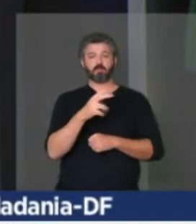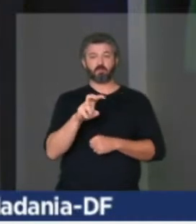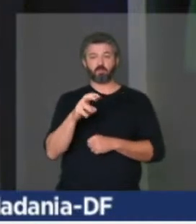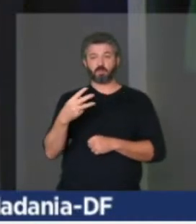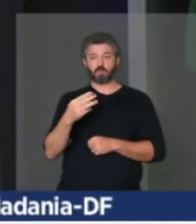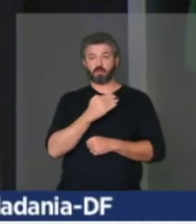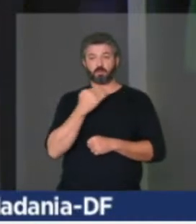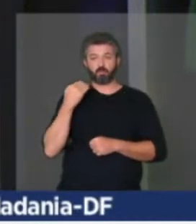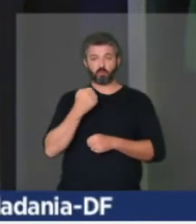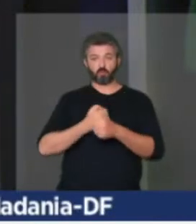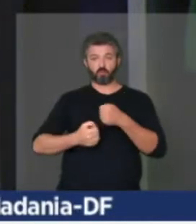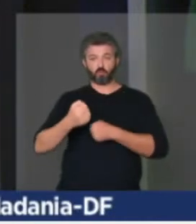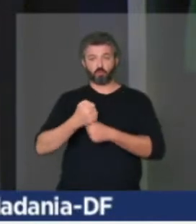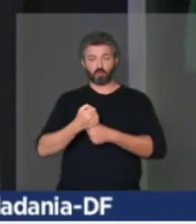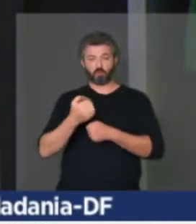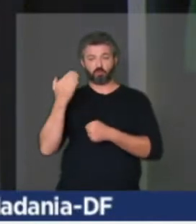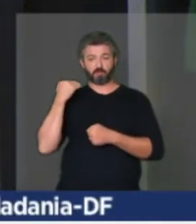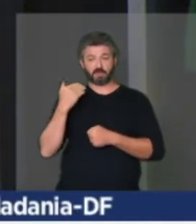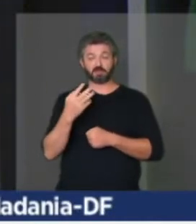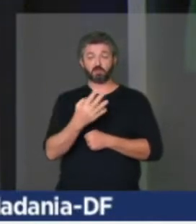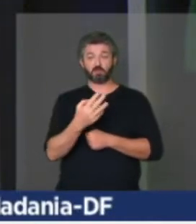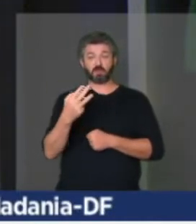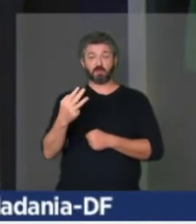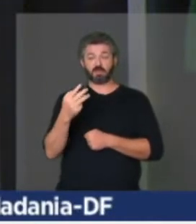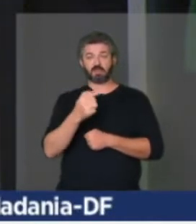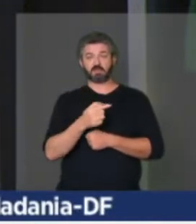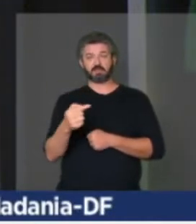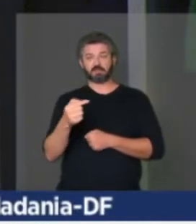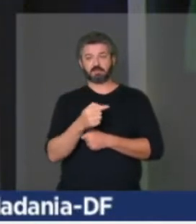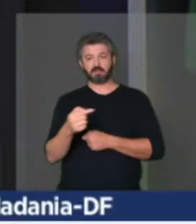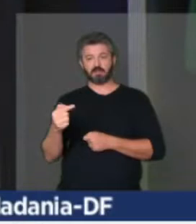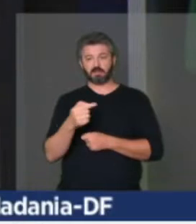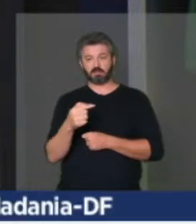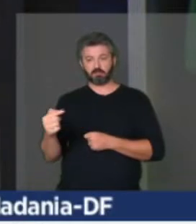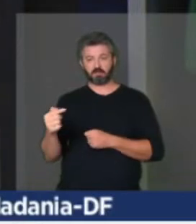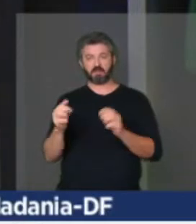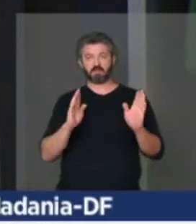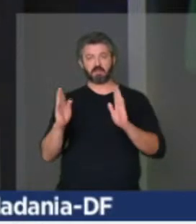NO ANO PASSADO E 43 SEMANAS EPIDEMIOLÓGICAS. JÁ NO, EM 2021, A MÉDIA DE ÓBITOS POR